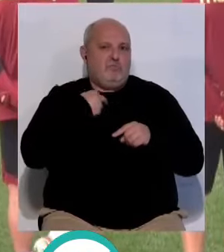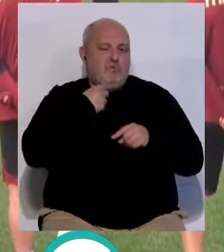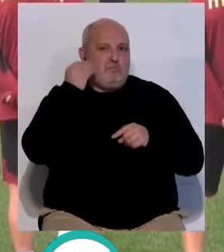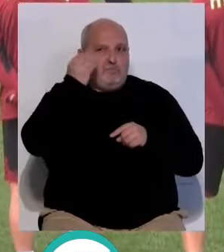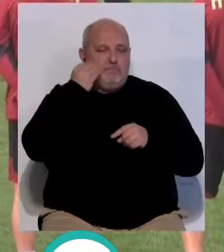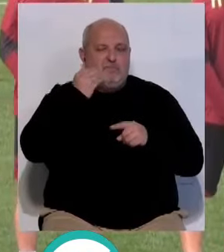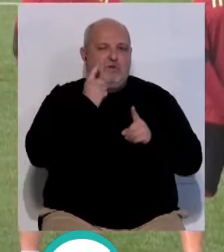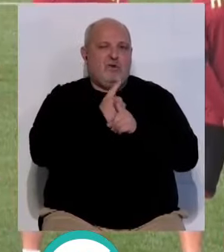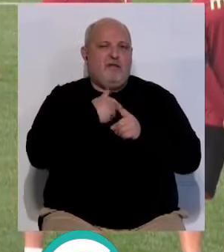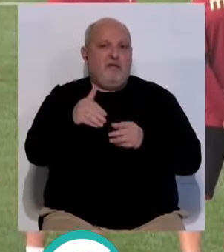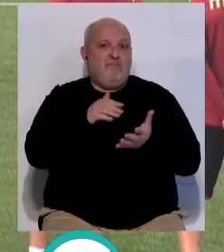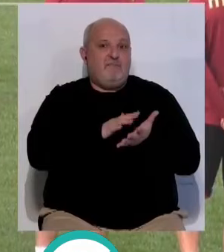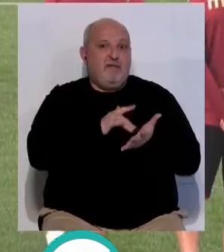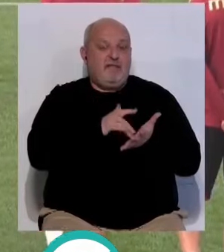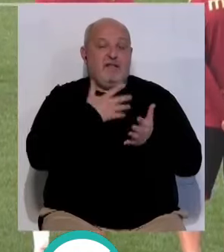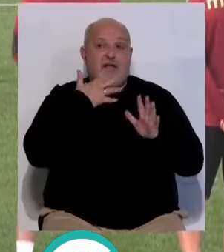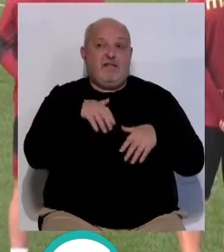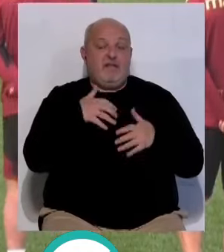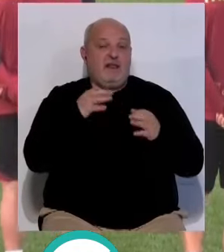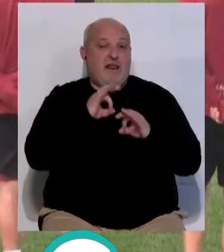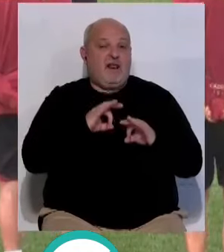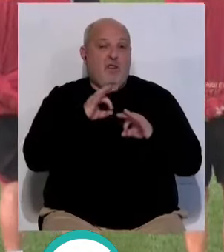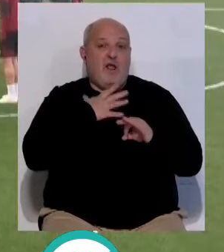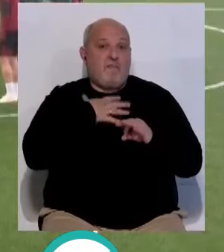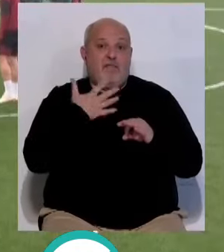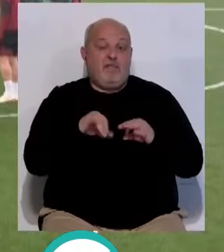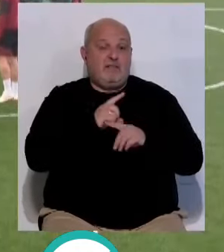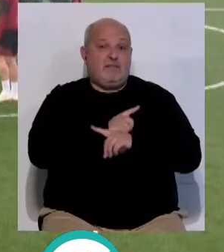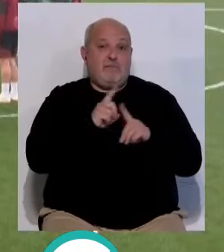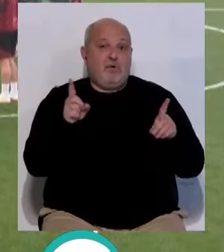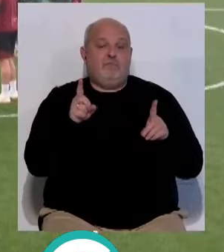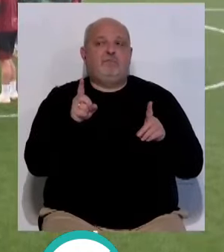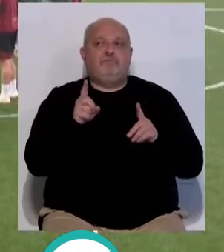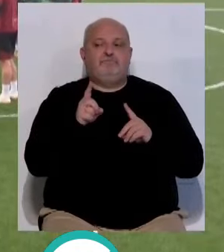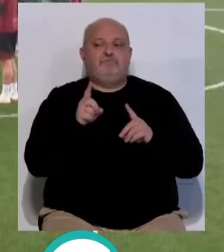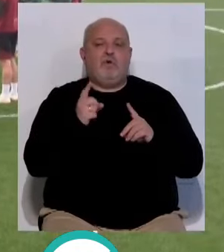en el partido del Valencia si el cad No no es capaz de sacarlo adelante va otra vez volver a